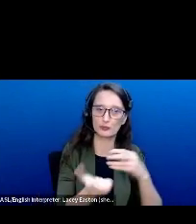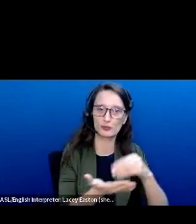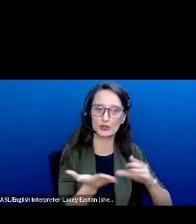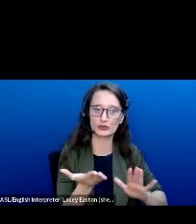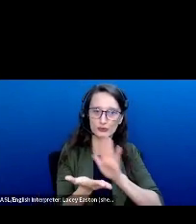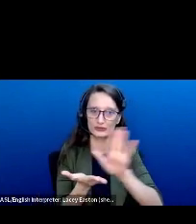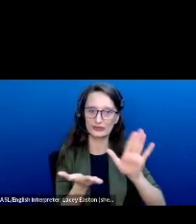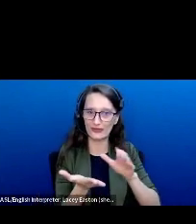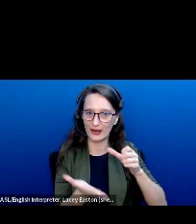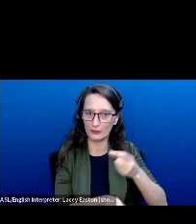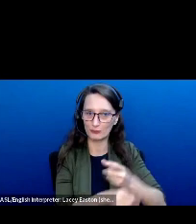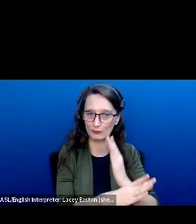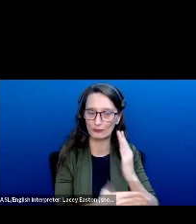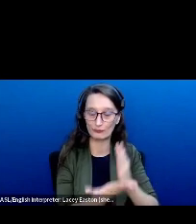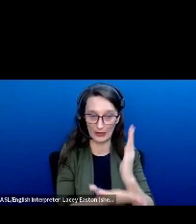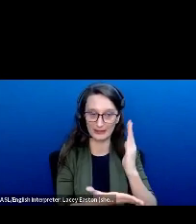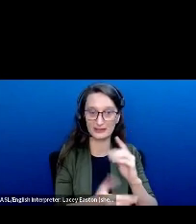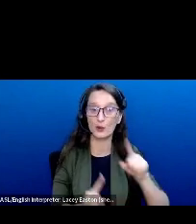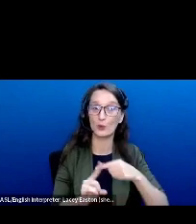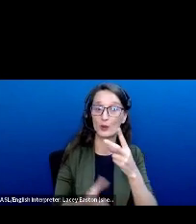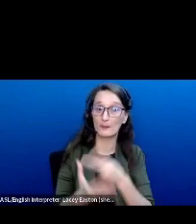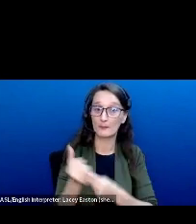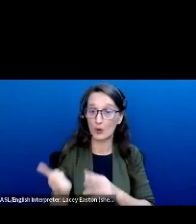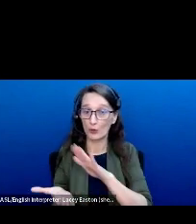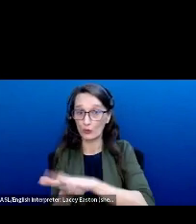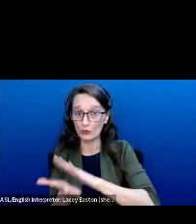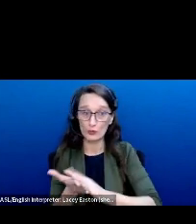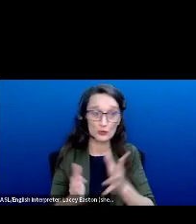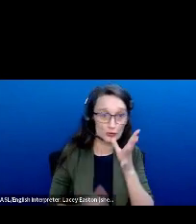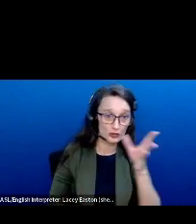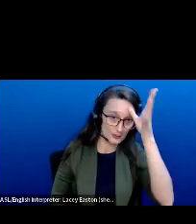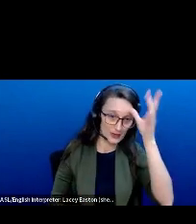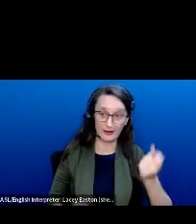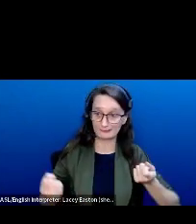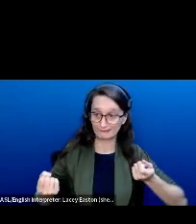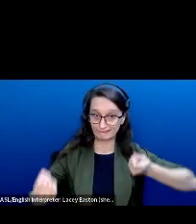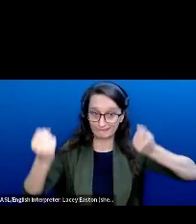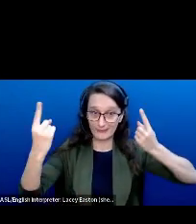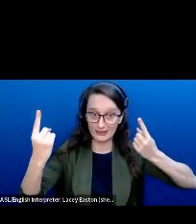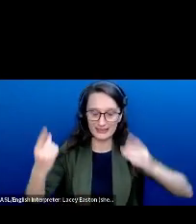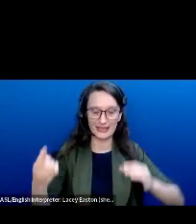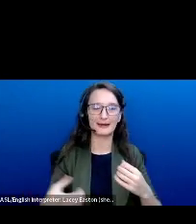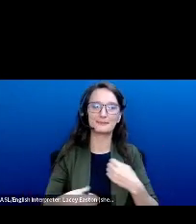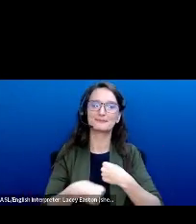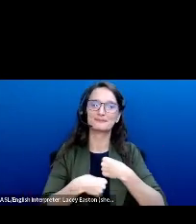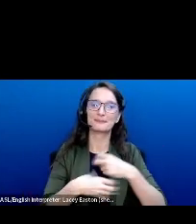los padres como las escuelas comprenden estas protecciones, se brinda un apoyo más efectivo al estudiante.